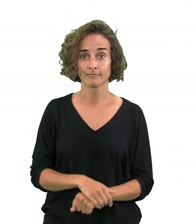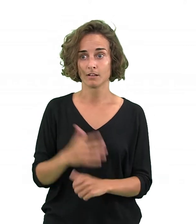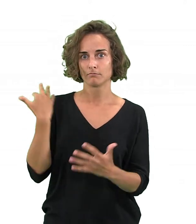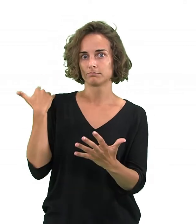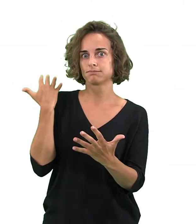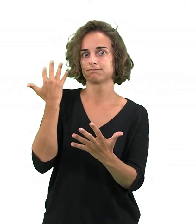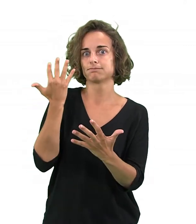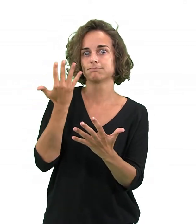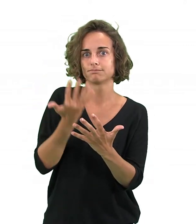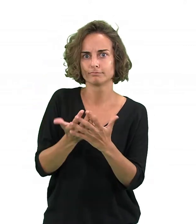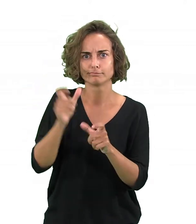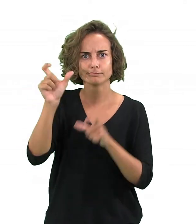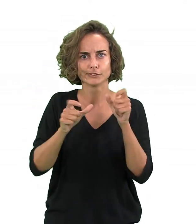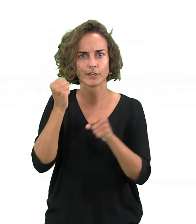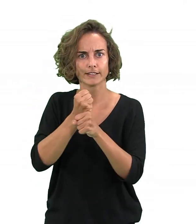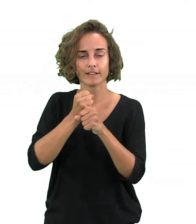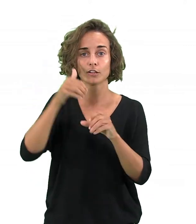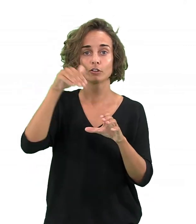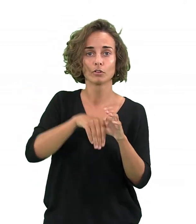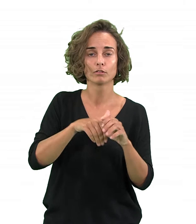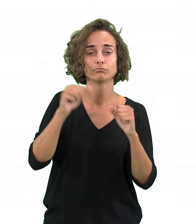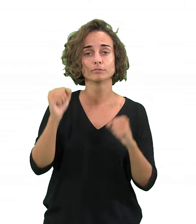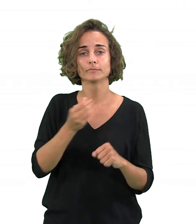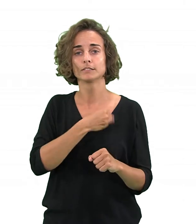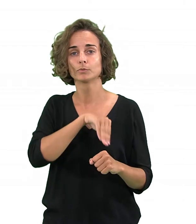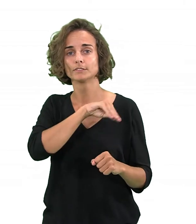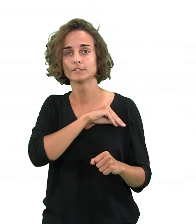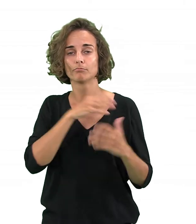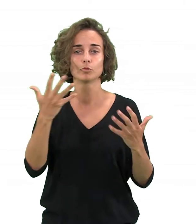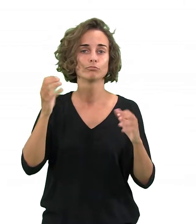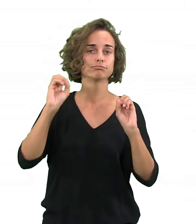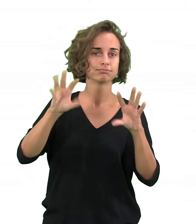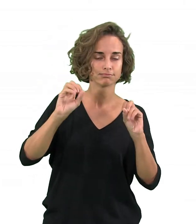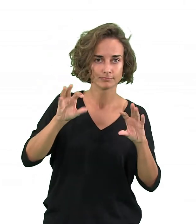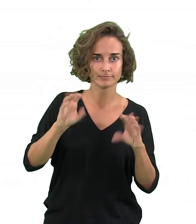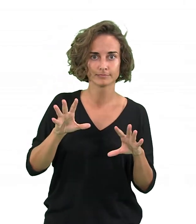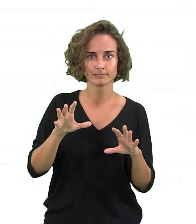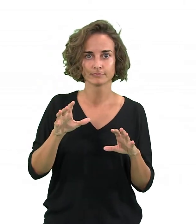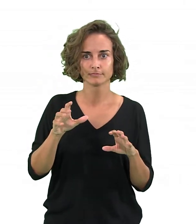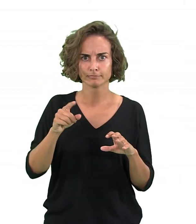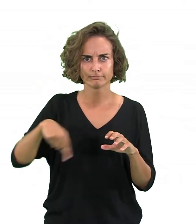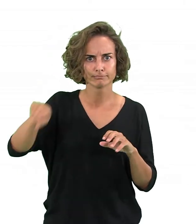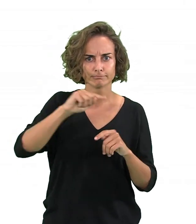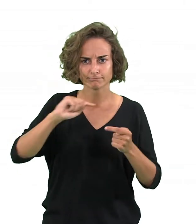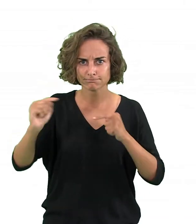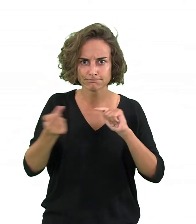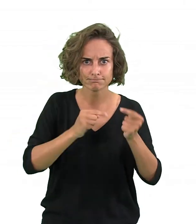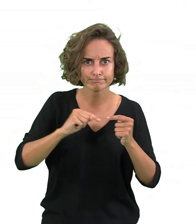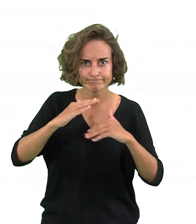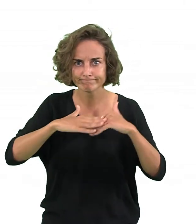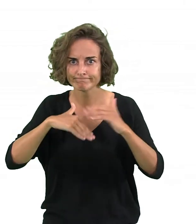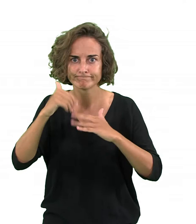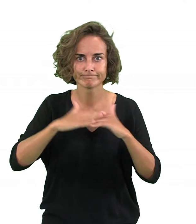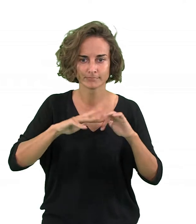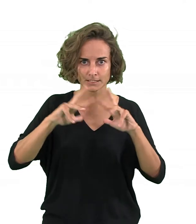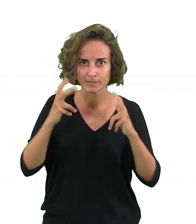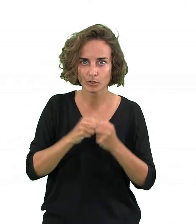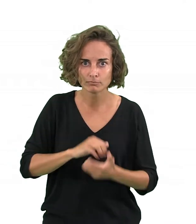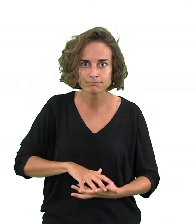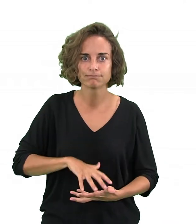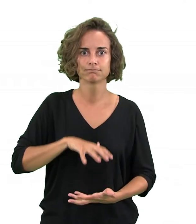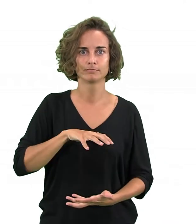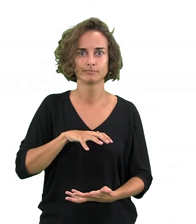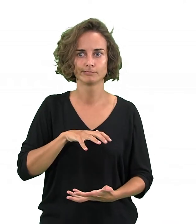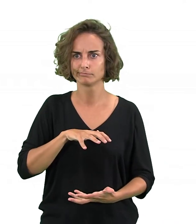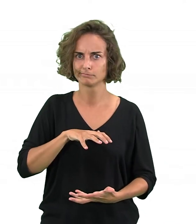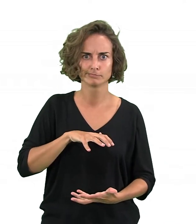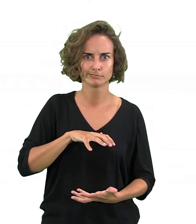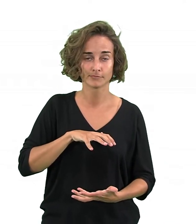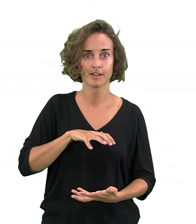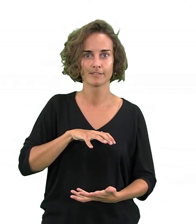Au fil des années, les responsables et les enseignants ont construit et enrichi leur expérience.